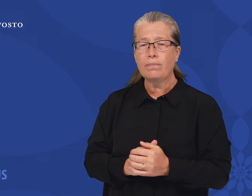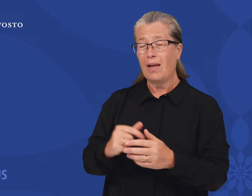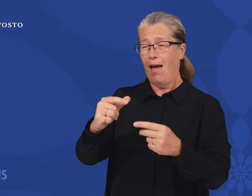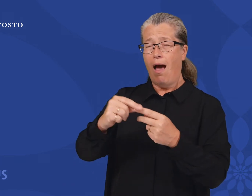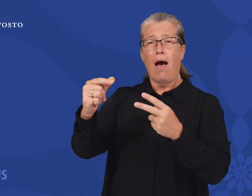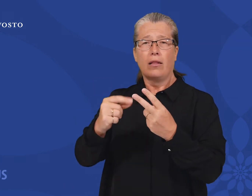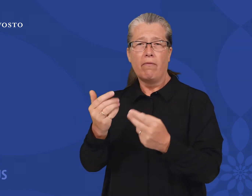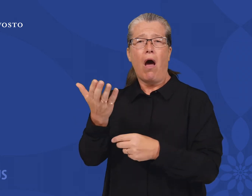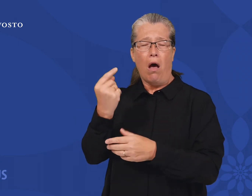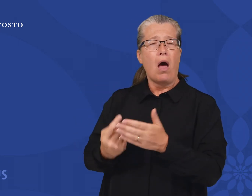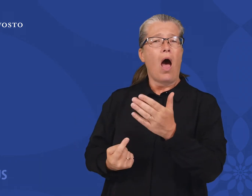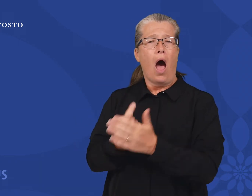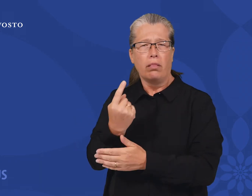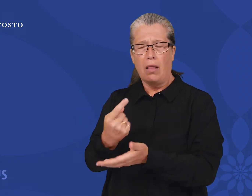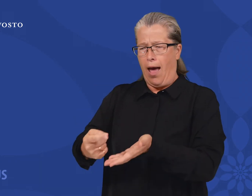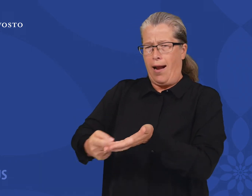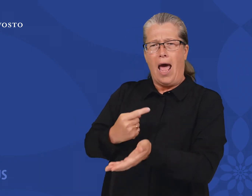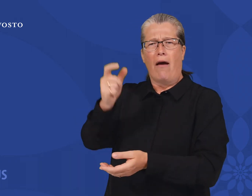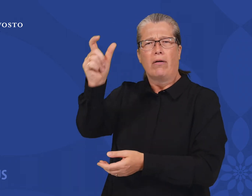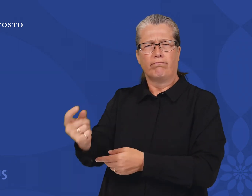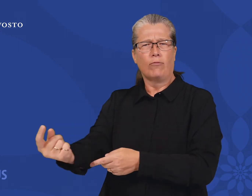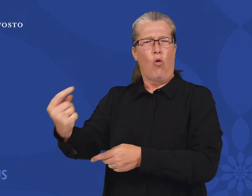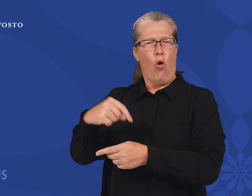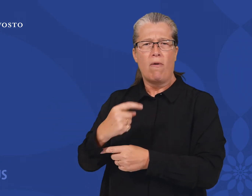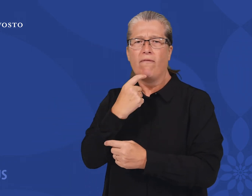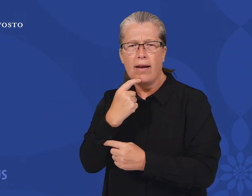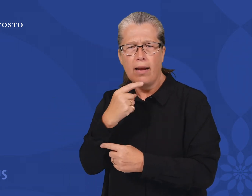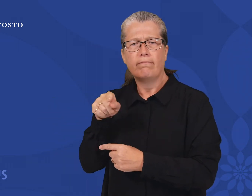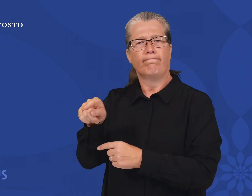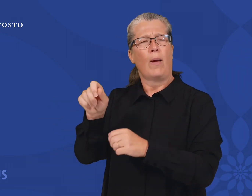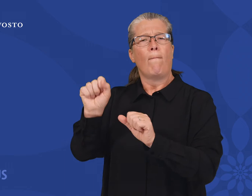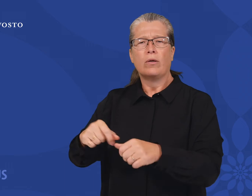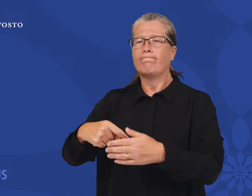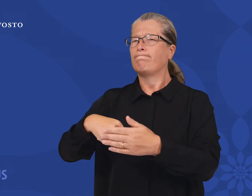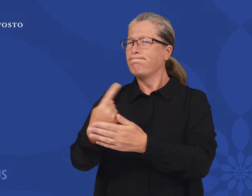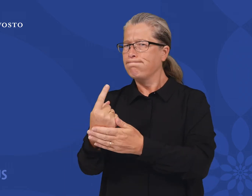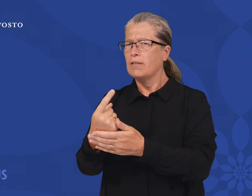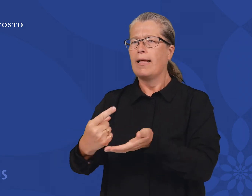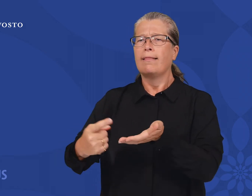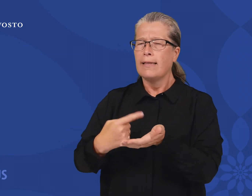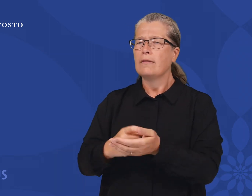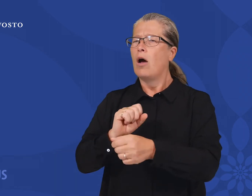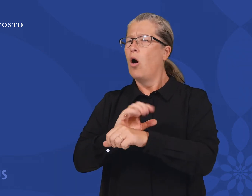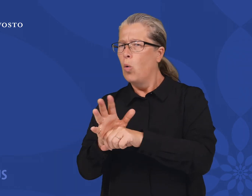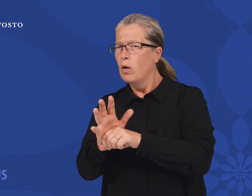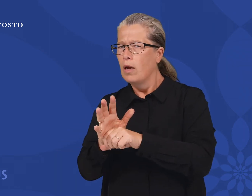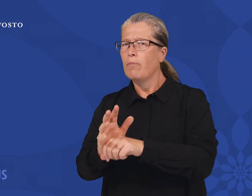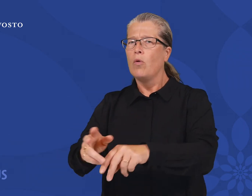Alternativt kan man kräva ett corona- virustest genast efter ankomsten -